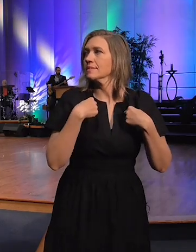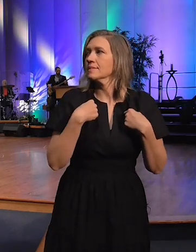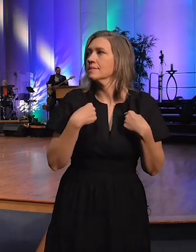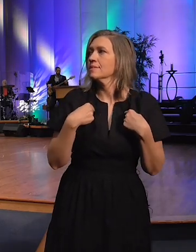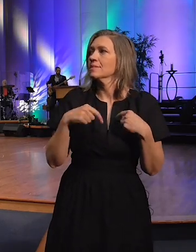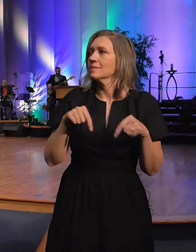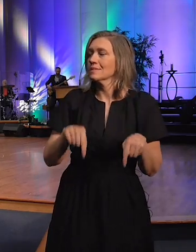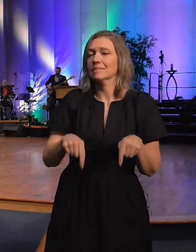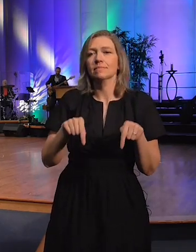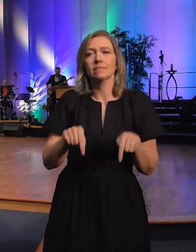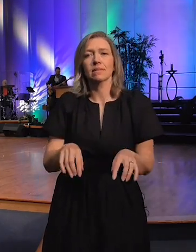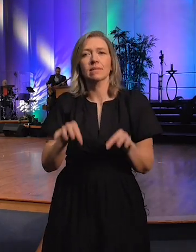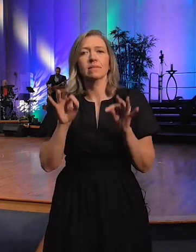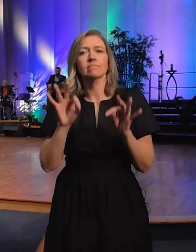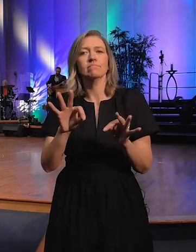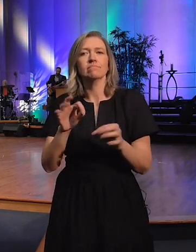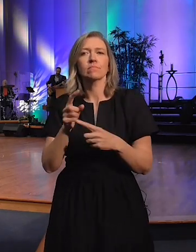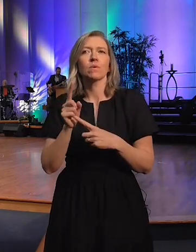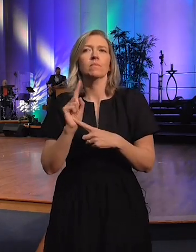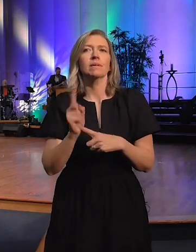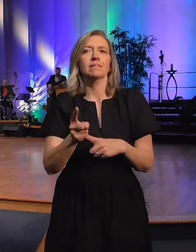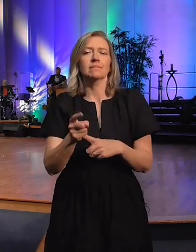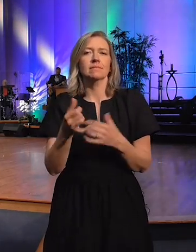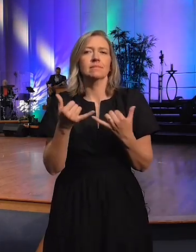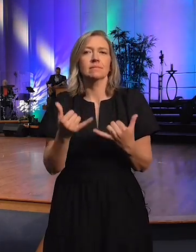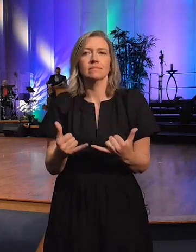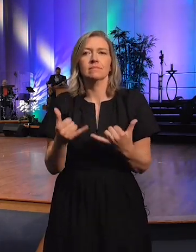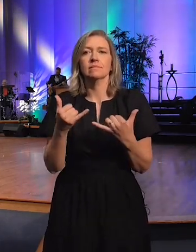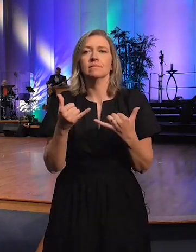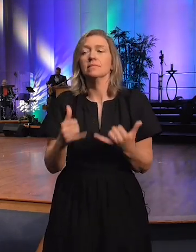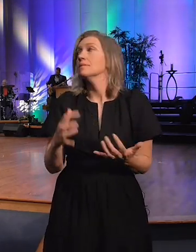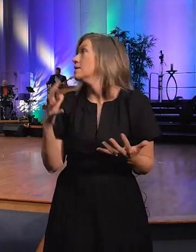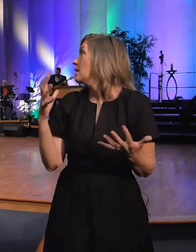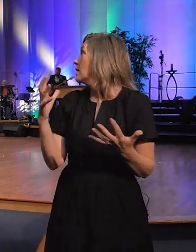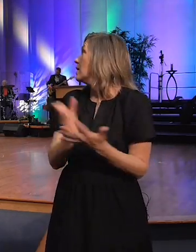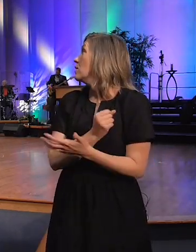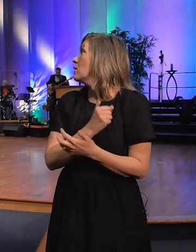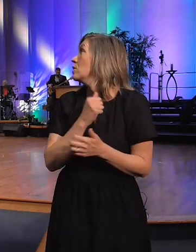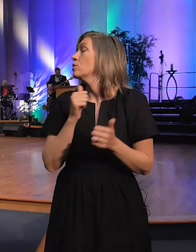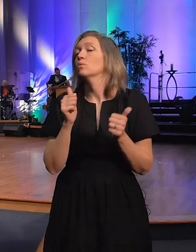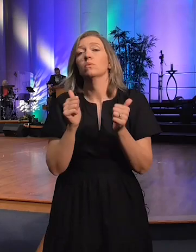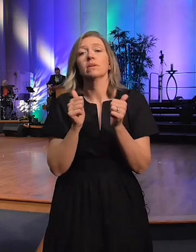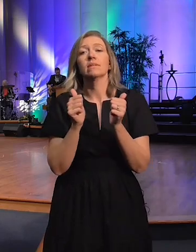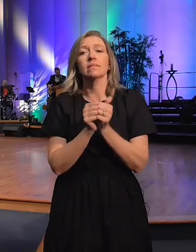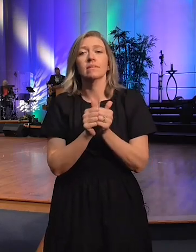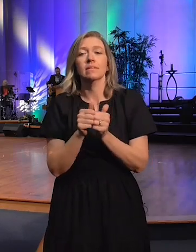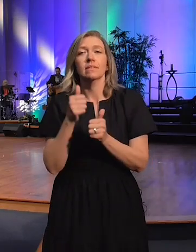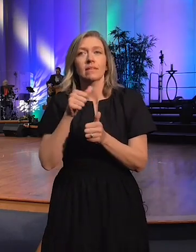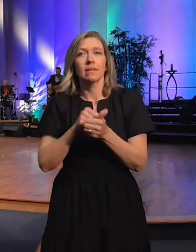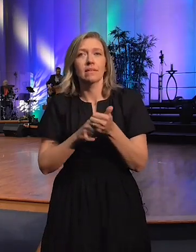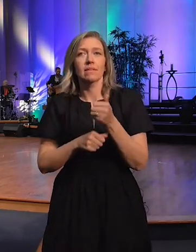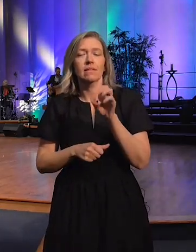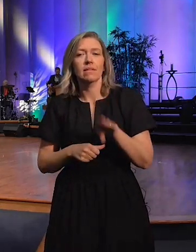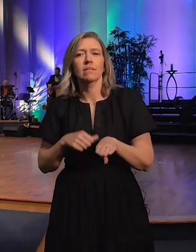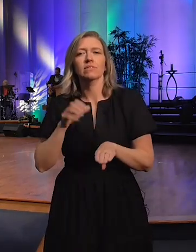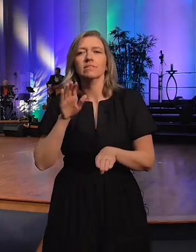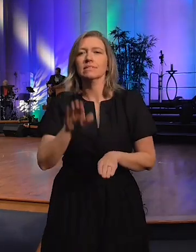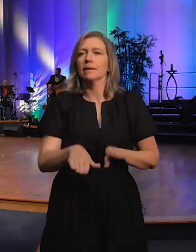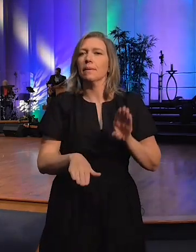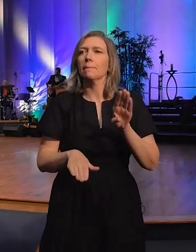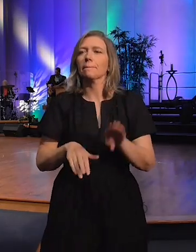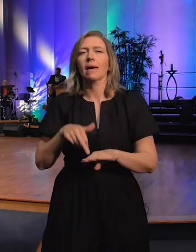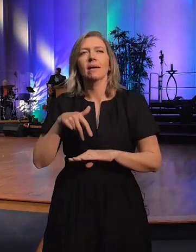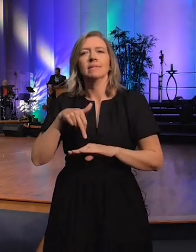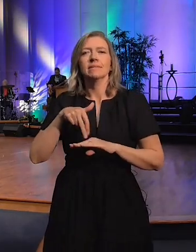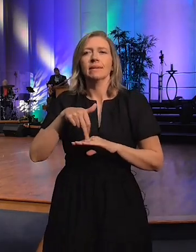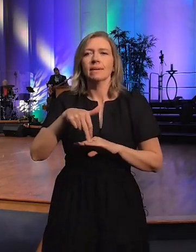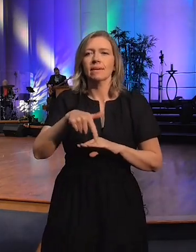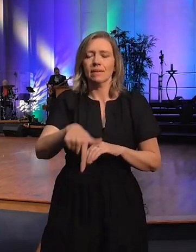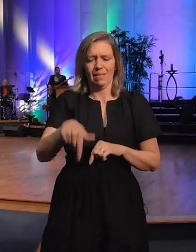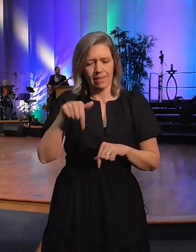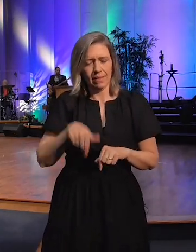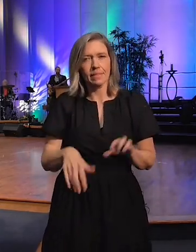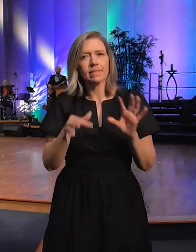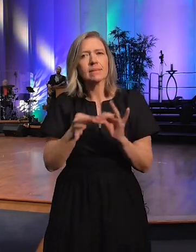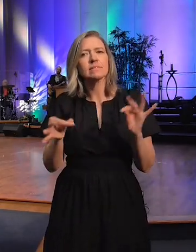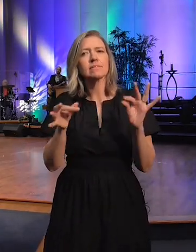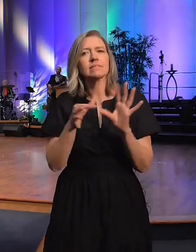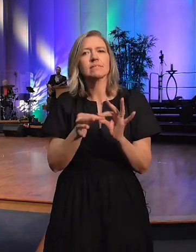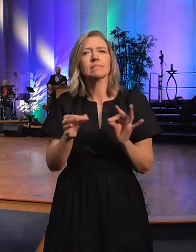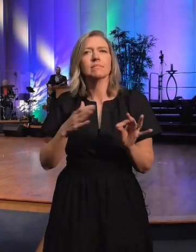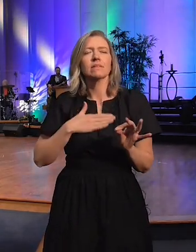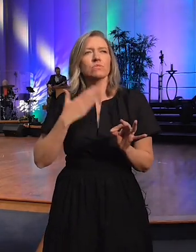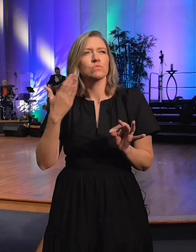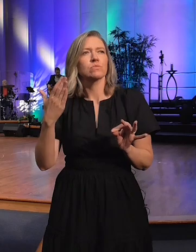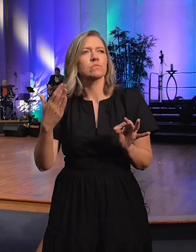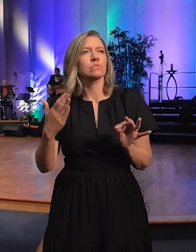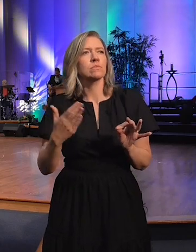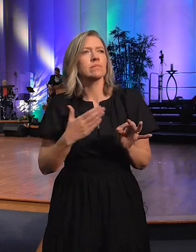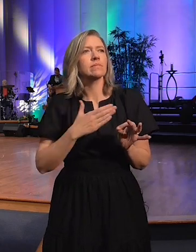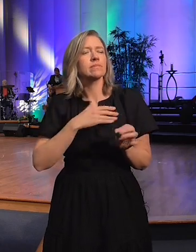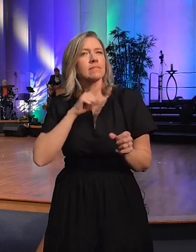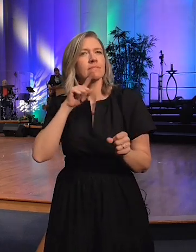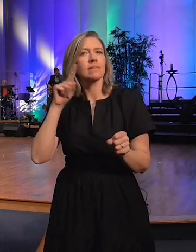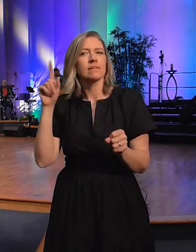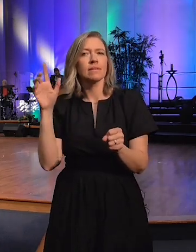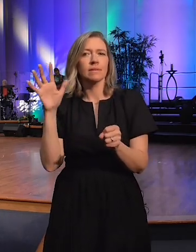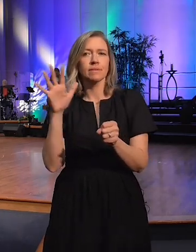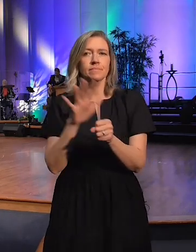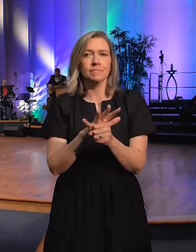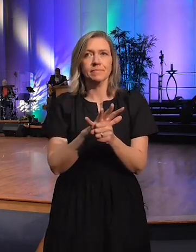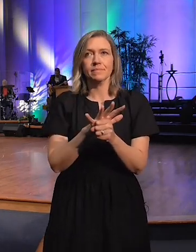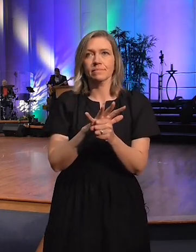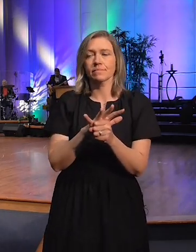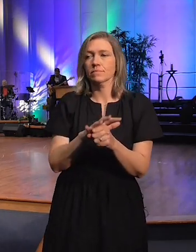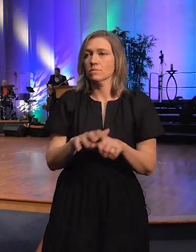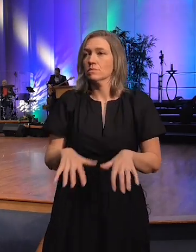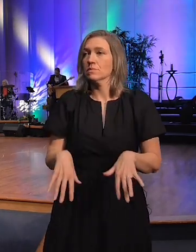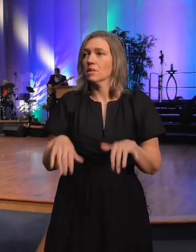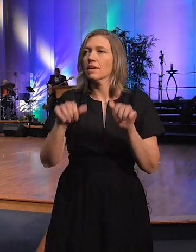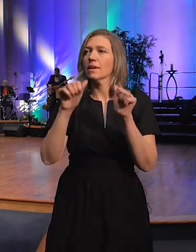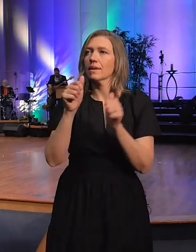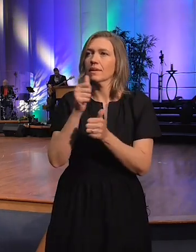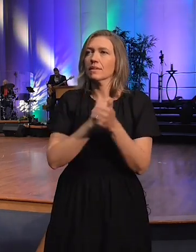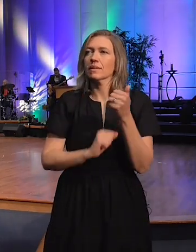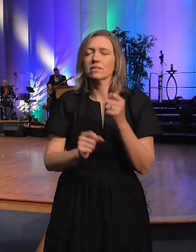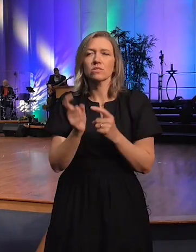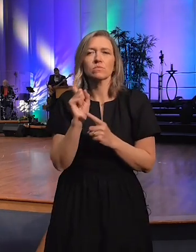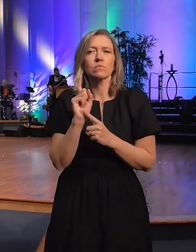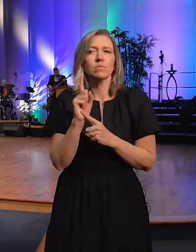este sea el momento ahora con cada paso que doy, deja que este sea mi voto más alegre de tomar cada momento y